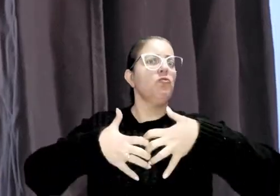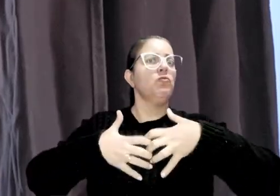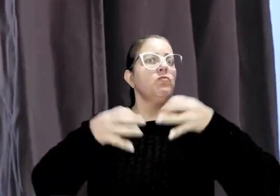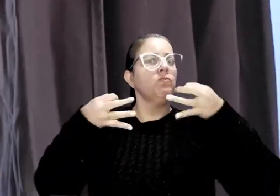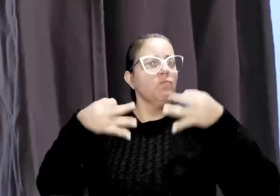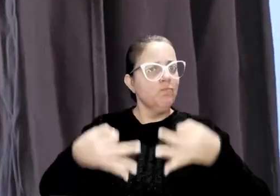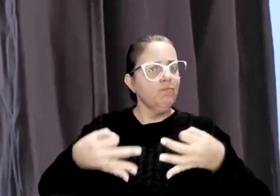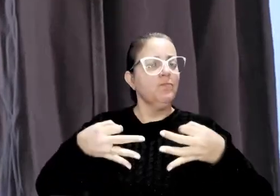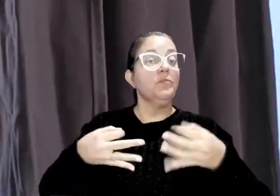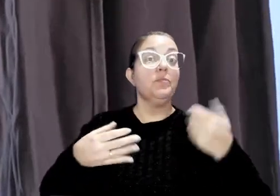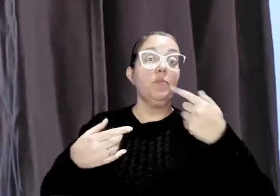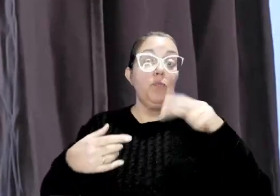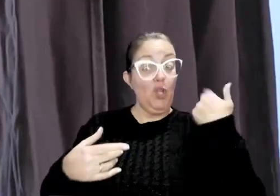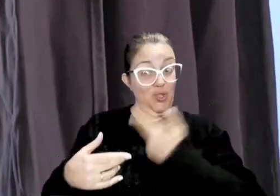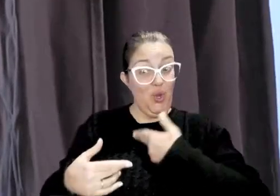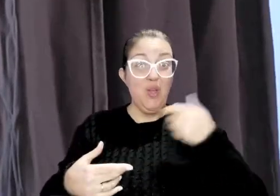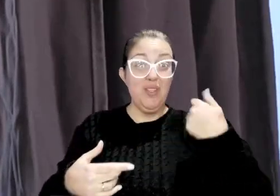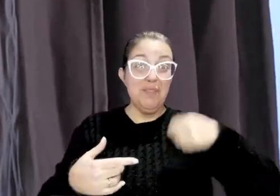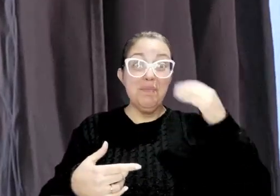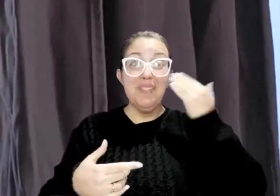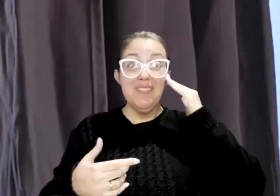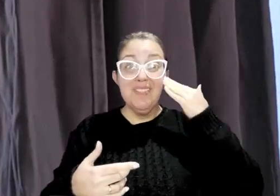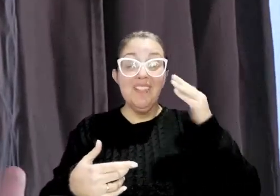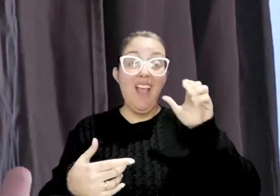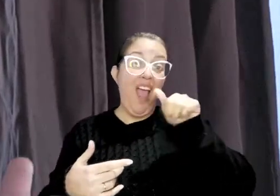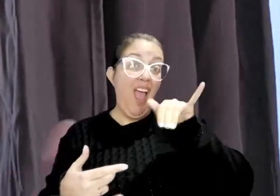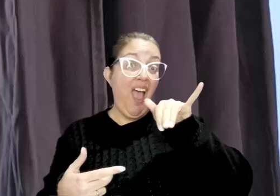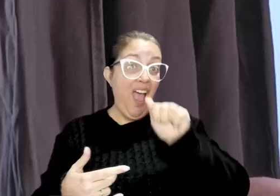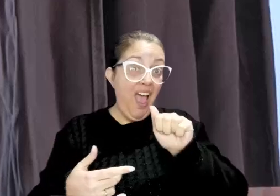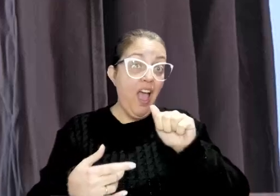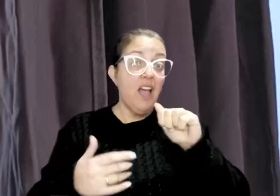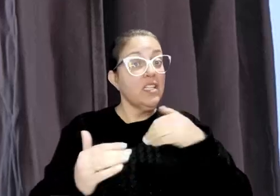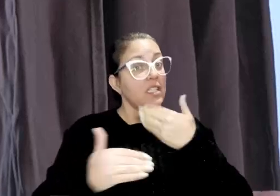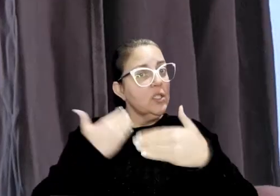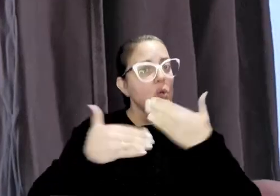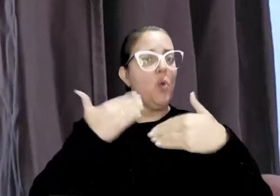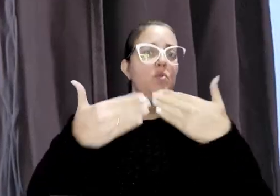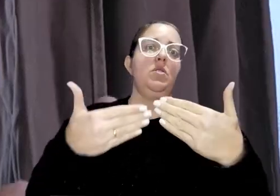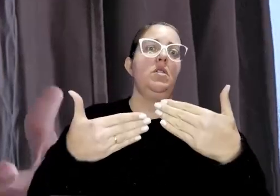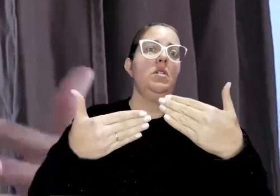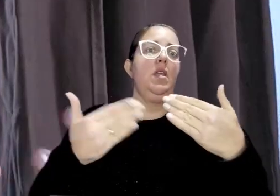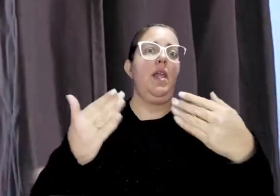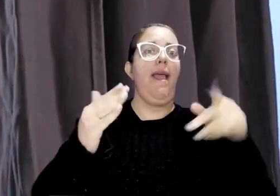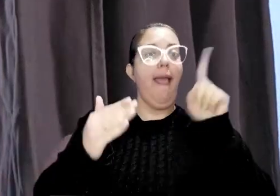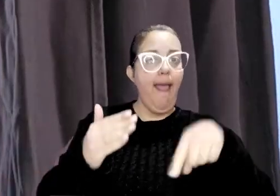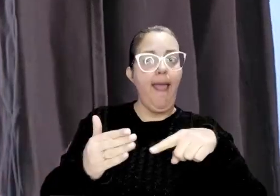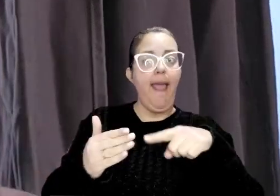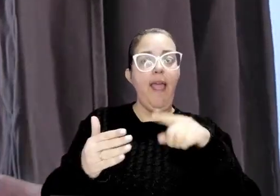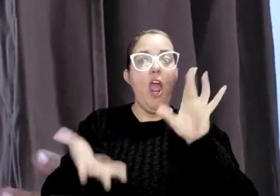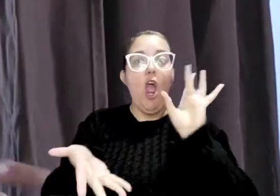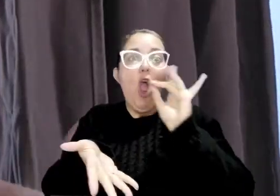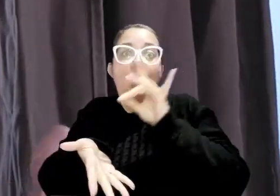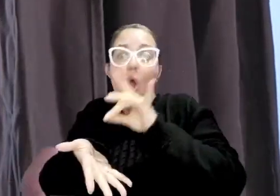impacto ambiental como um processo que passa desde definição do que precisa ser do que precisa ser